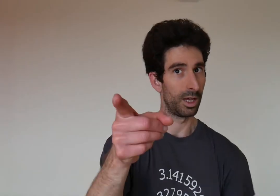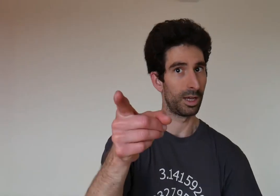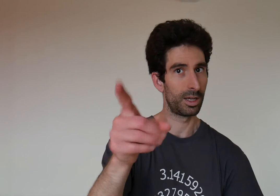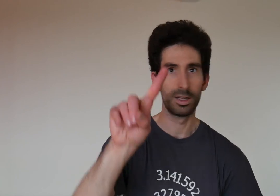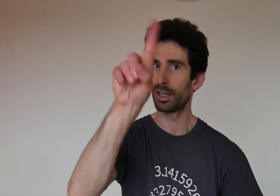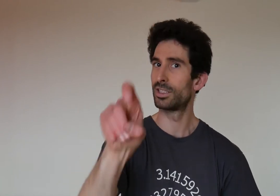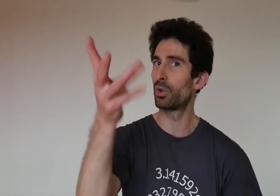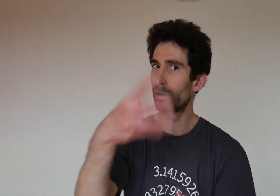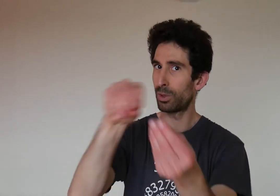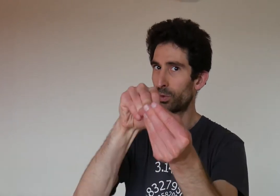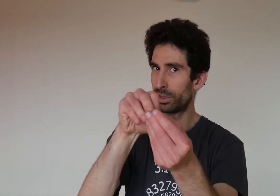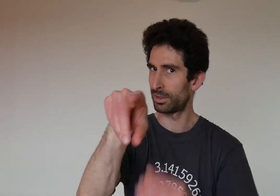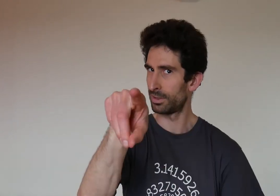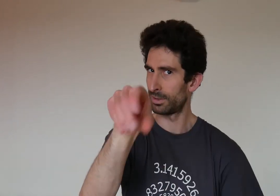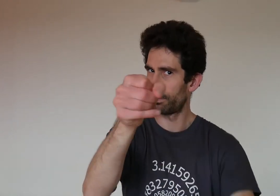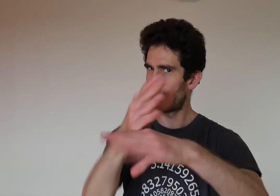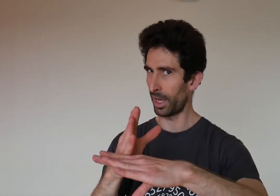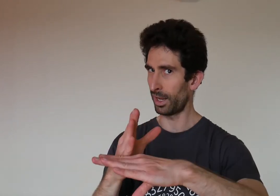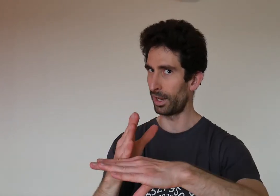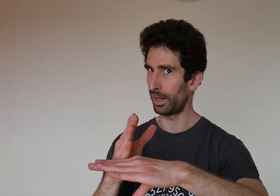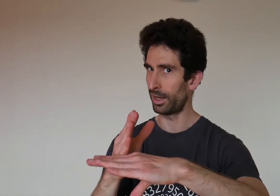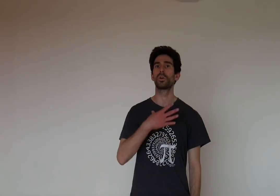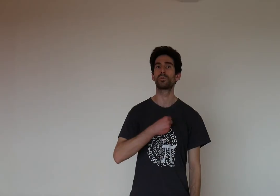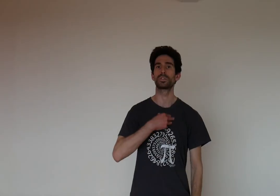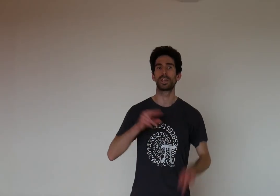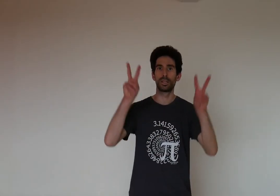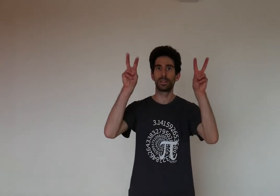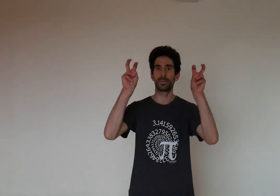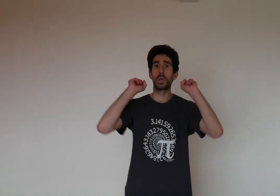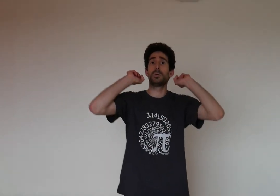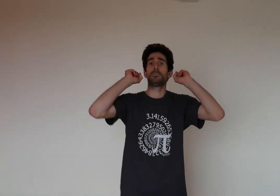Tiens, une question bonus ! Tu es prêt ? Voici une expression française.